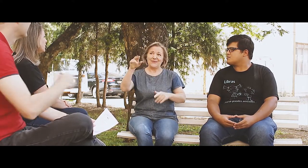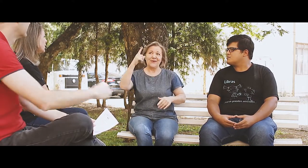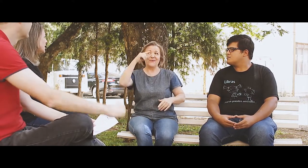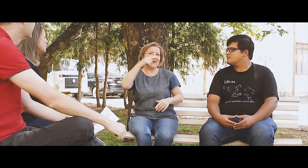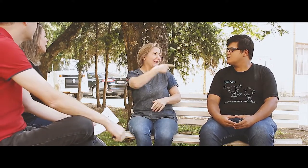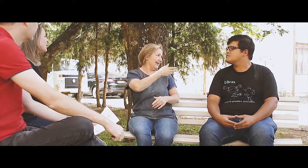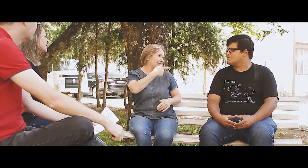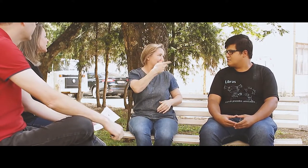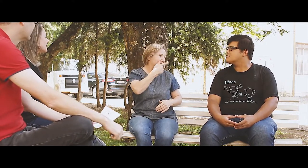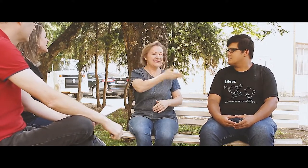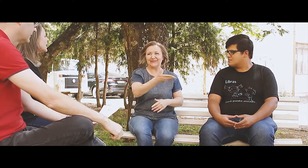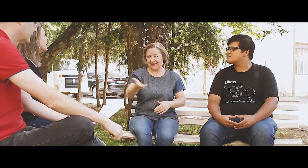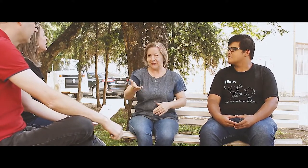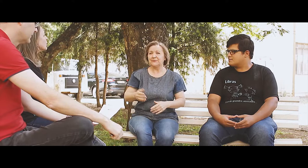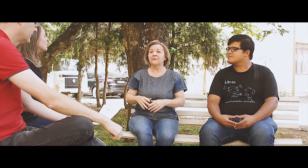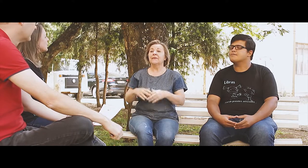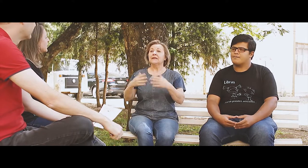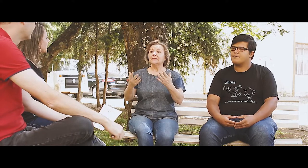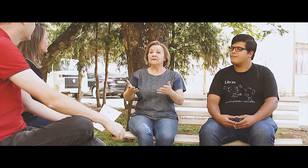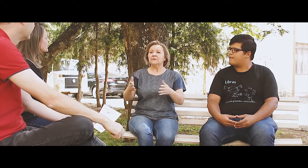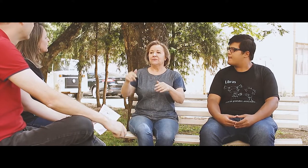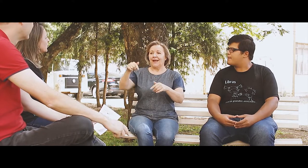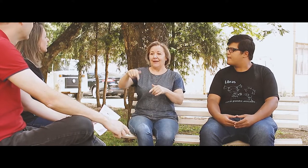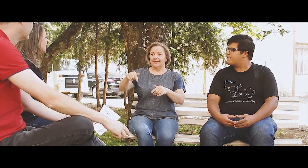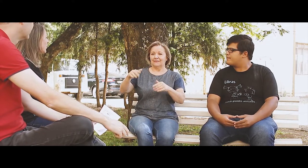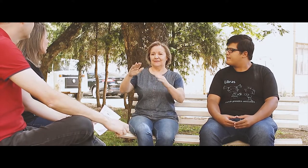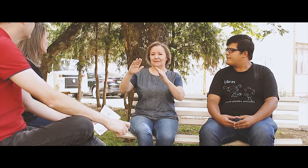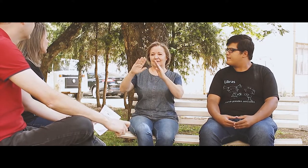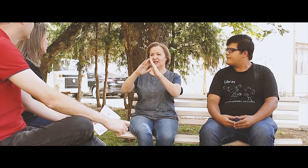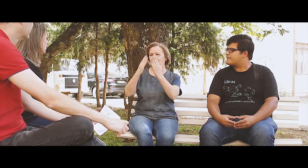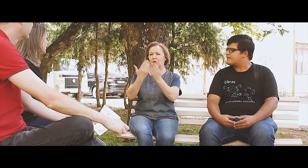por isso a importância do curso de Libras como o Eliel colocou no bloco